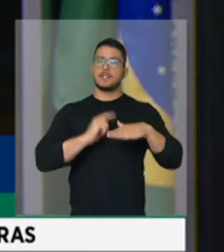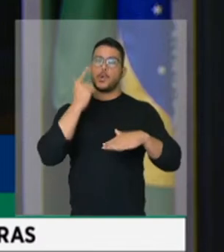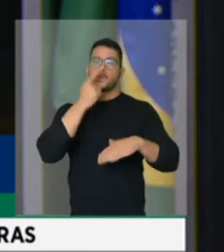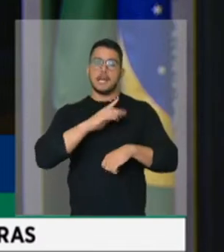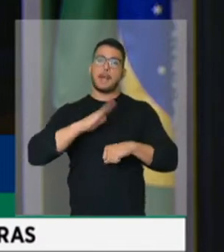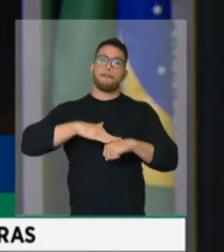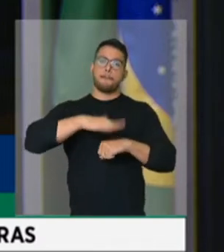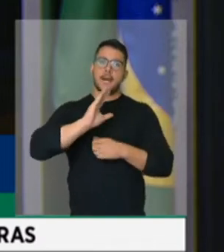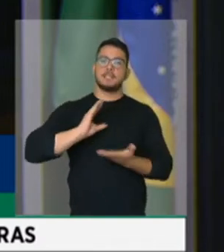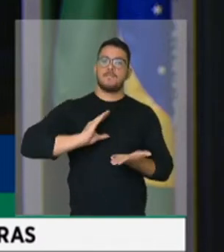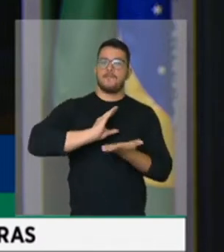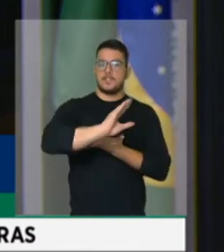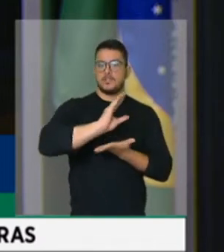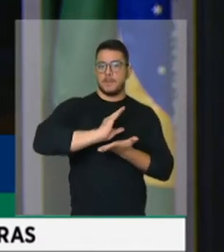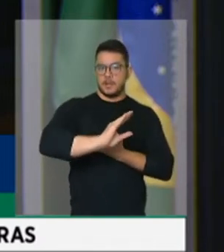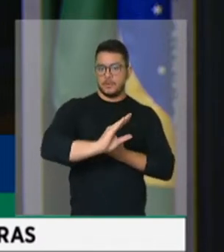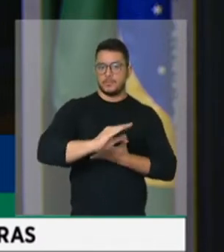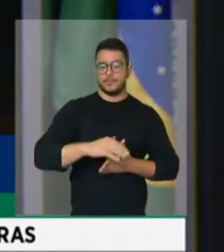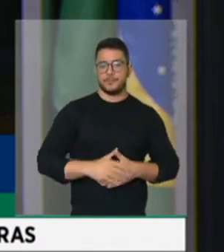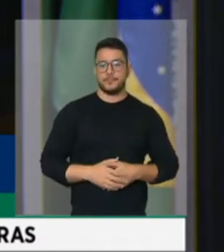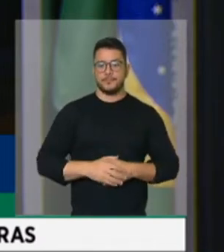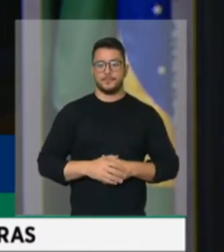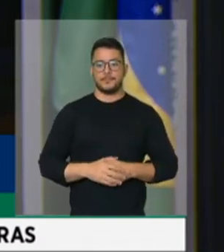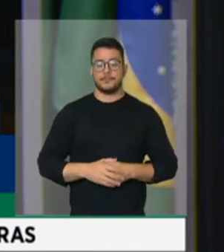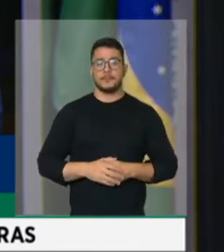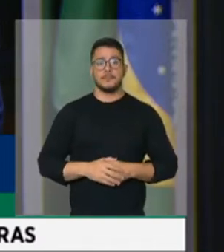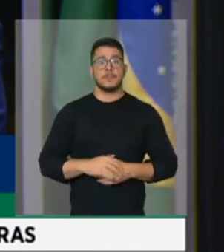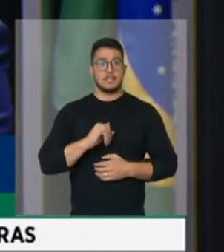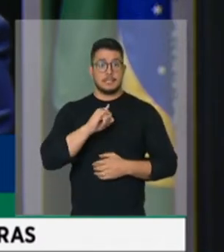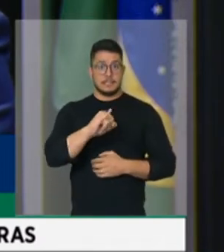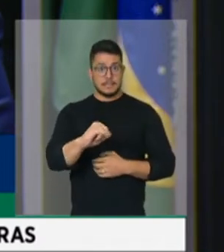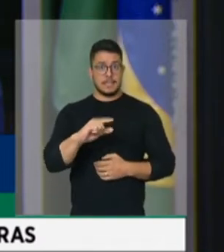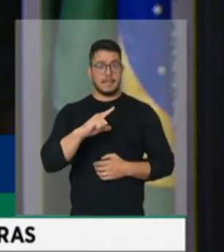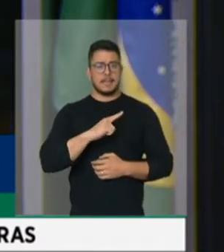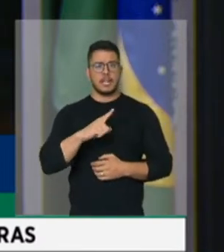10% DAS AÇÕES. QUATRO. ESSAS NOVAS AÇÕES QUE VÃO SER LANÇADAS NO MERCADO ELAS